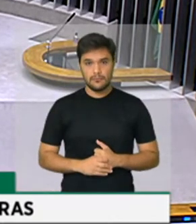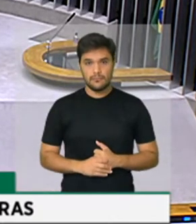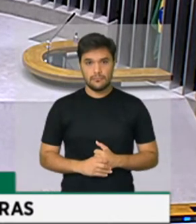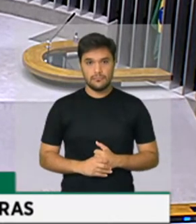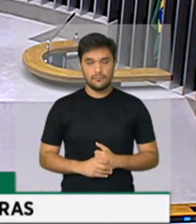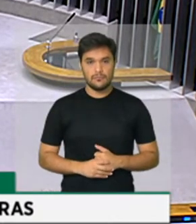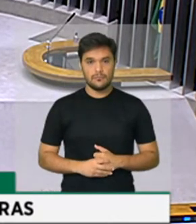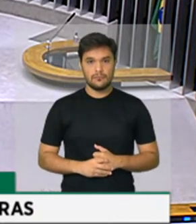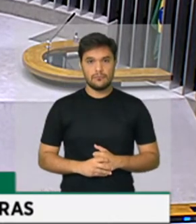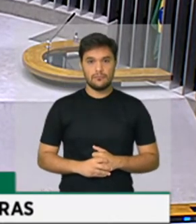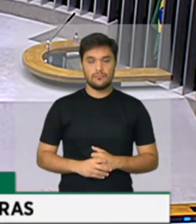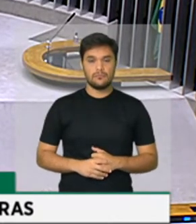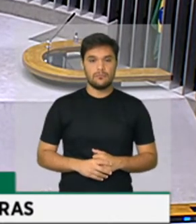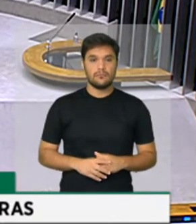PRIVATIZAÇÃO... ESTADO